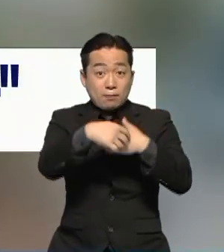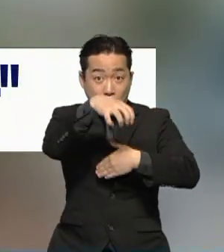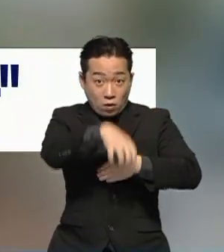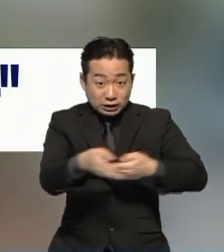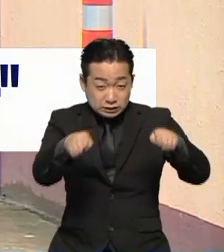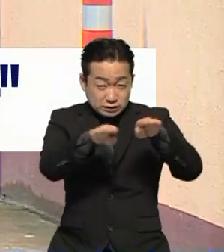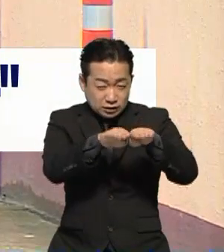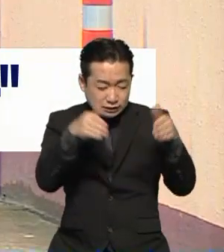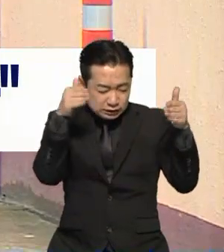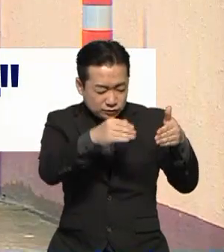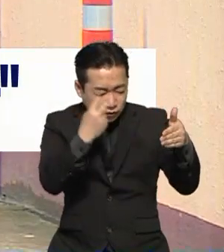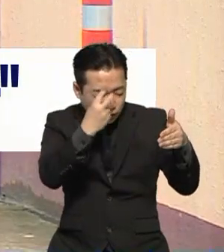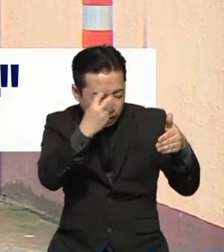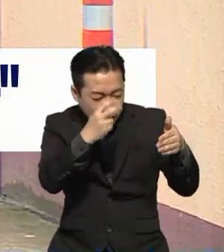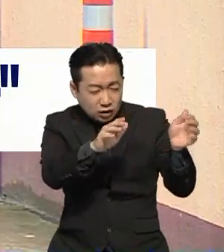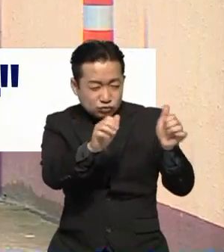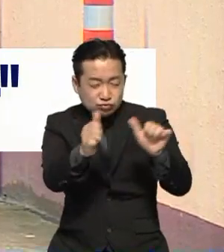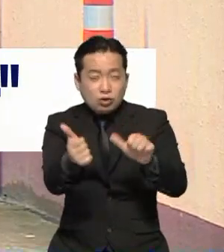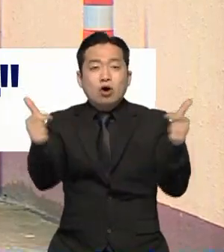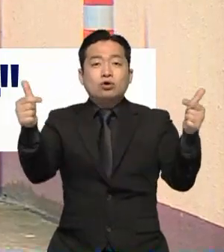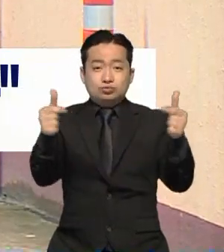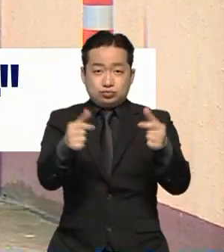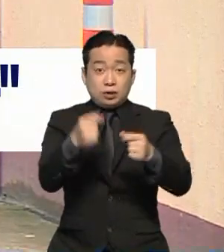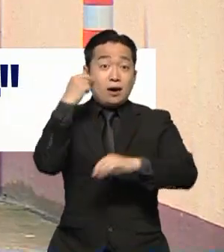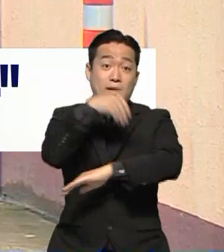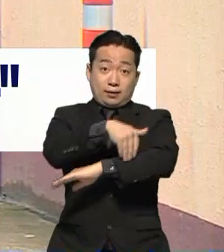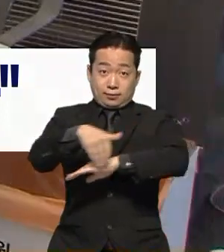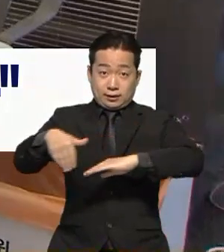집중관리해 사망률도 줄여나가겠다는 계획입니다.